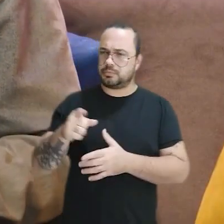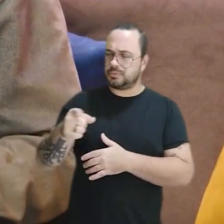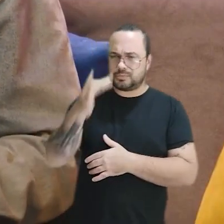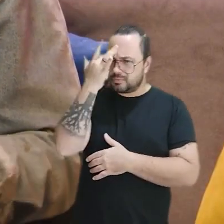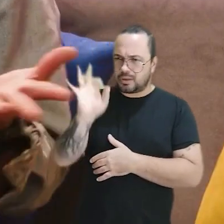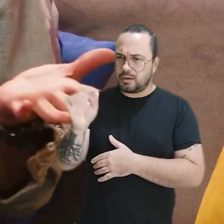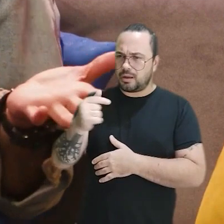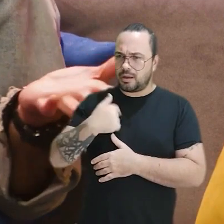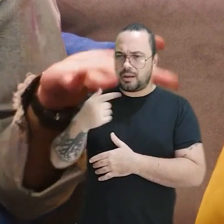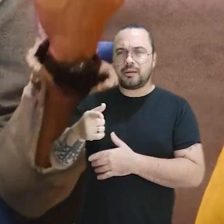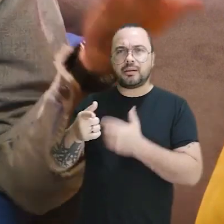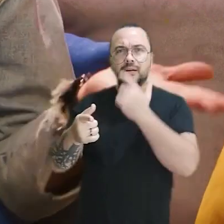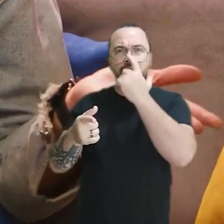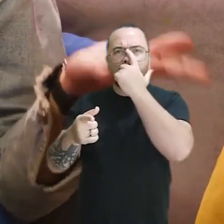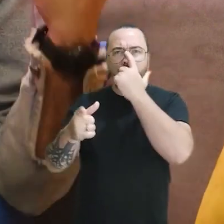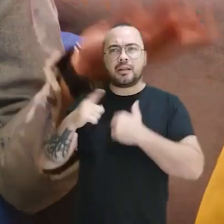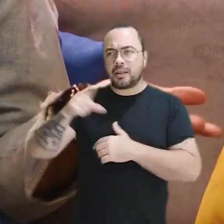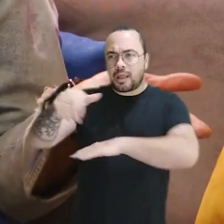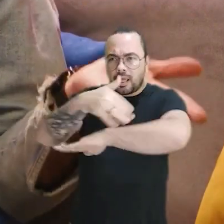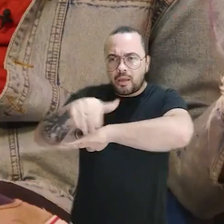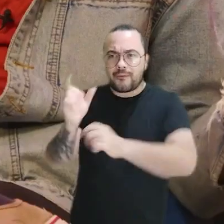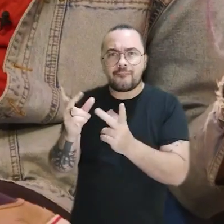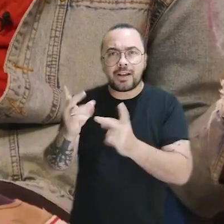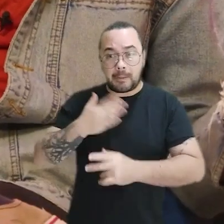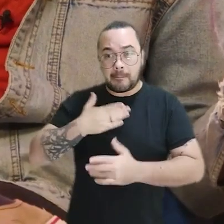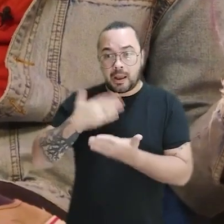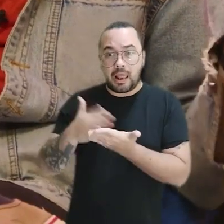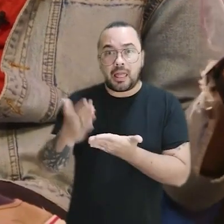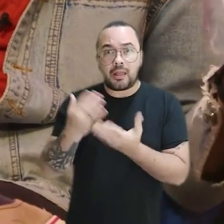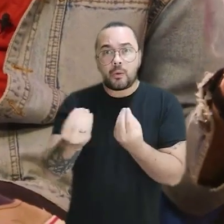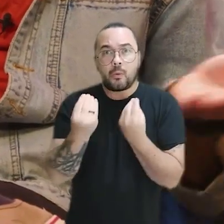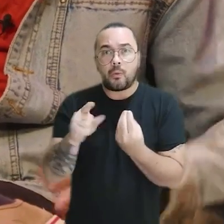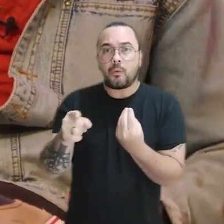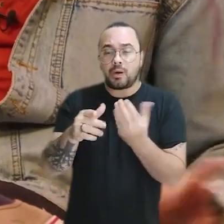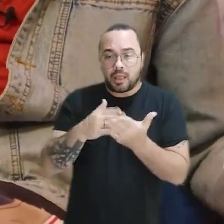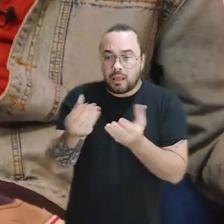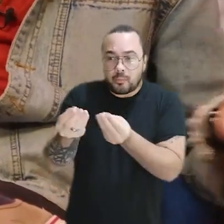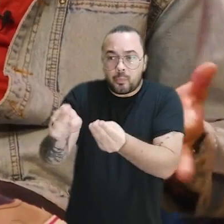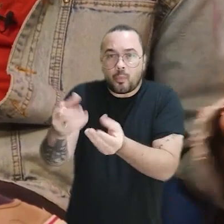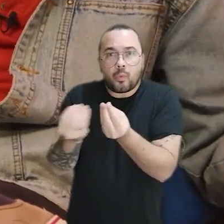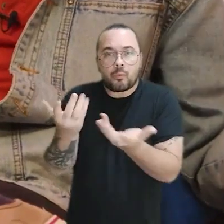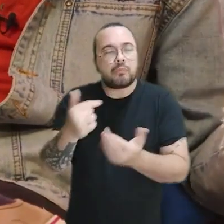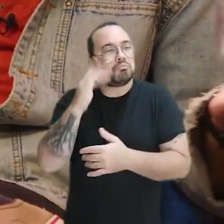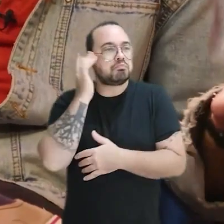que eu acabei de ver, tem um morador de rua vendendo o meu livro lá". "Como que esse livro foi parar lá?". Falaram: "Não sei, não sei, não sei, não sei".